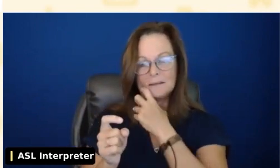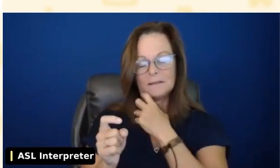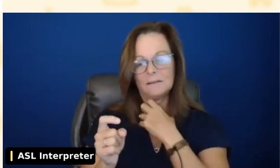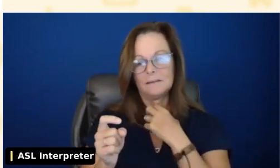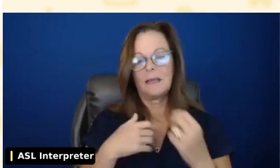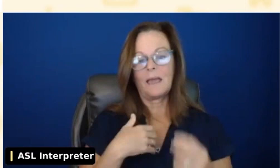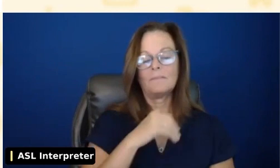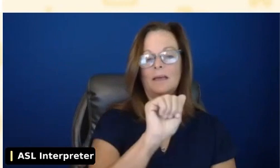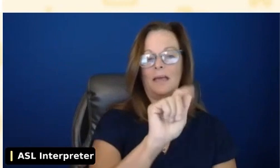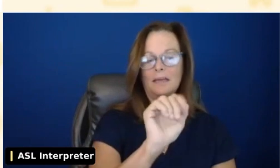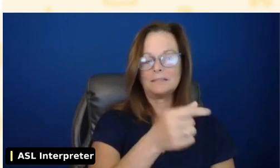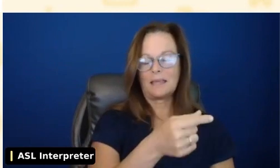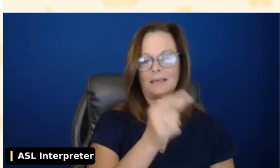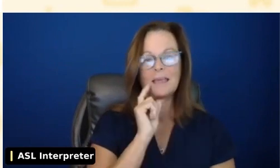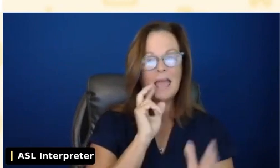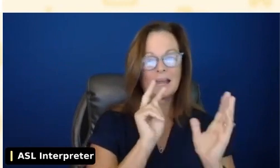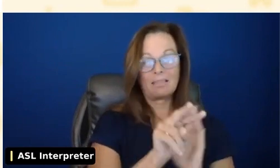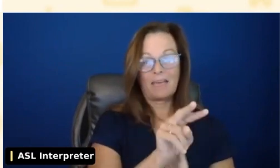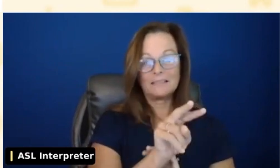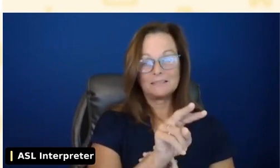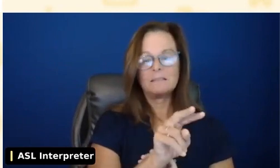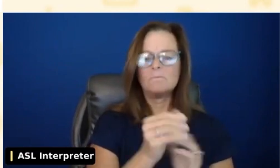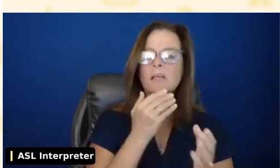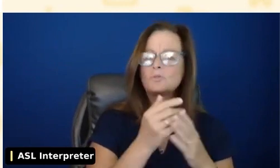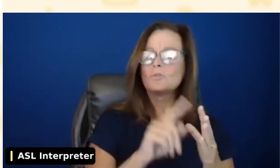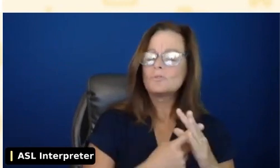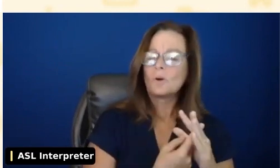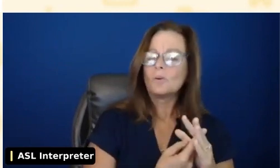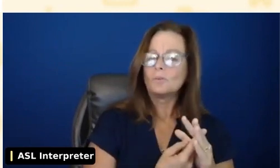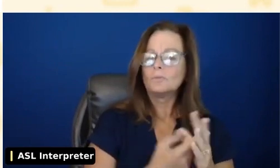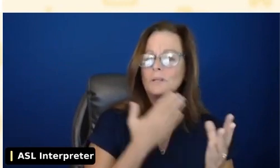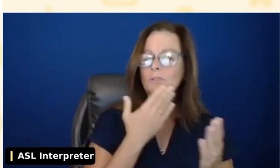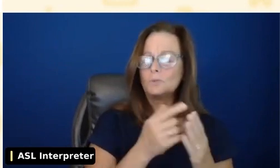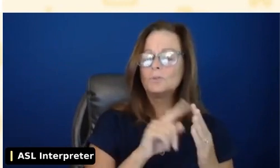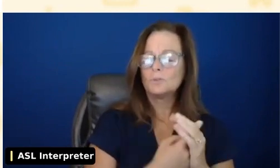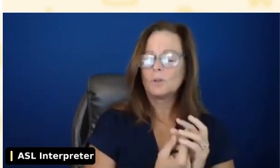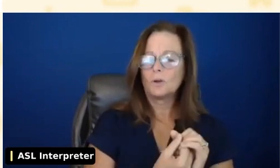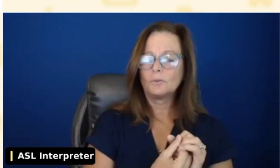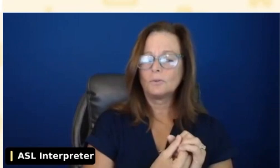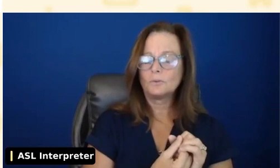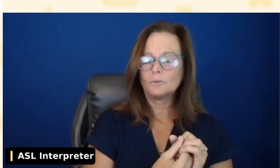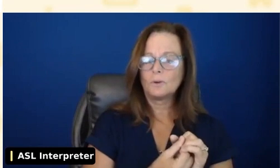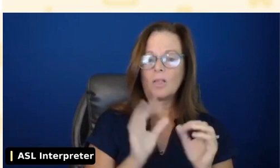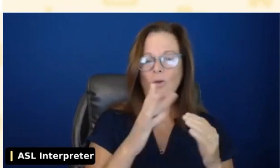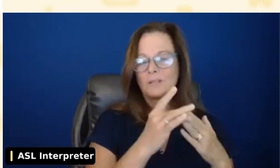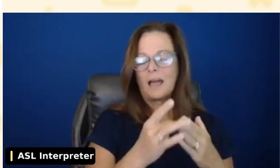a un vistazo, lo cual creo que es un muy buen punto de partida para cualquiera cuando se trata de estas guías. Pero no tenemos robustez.